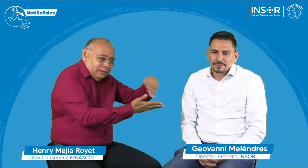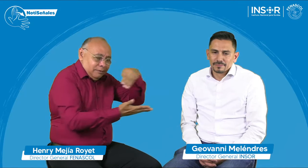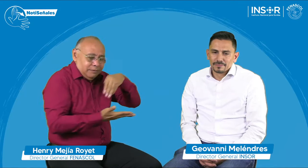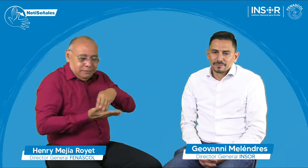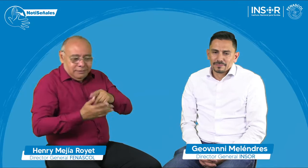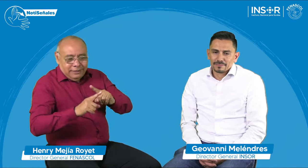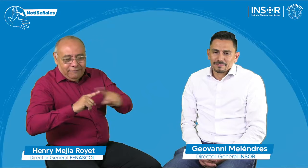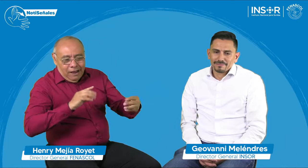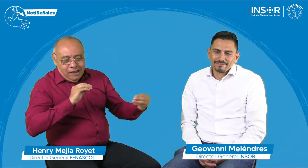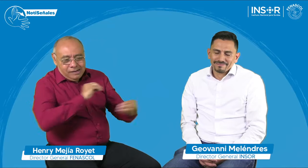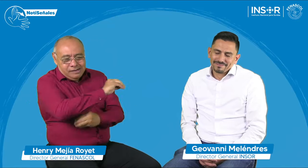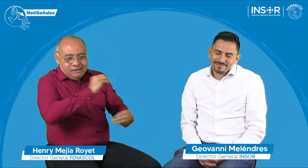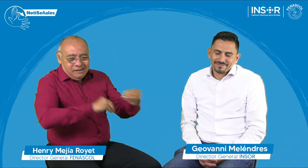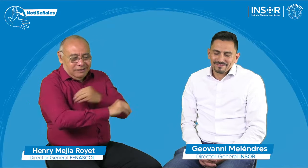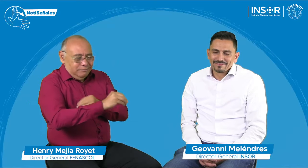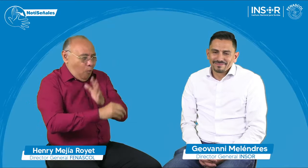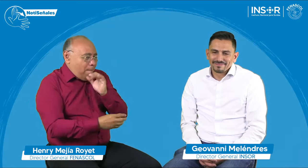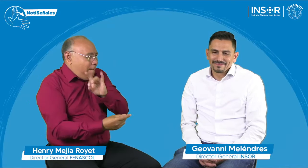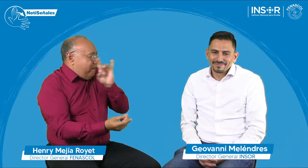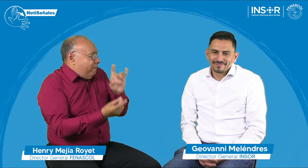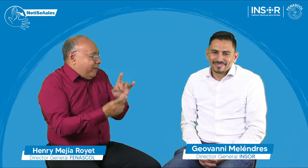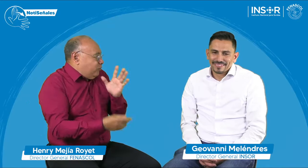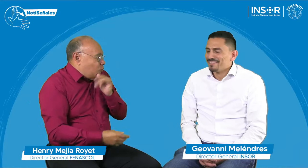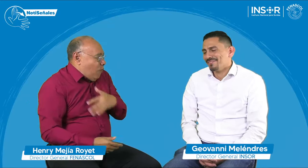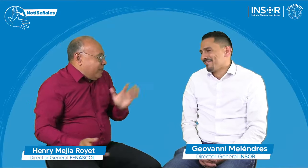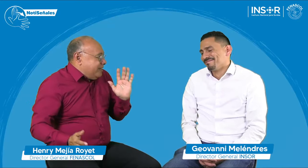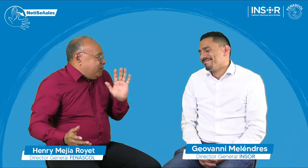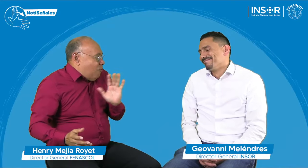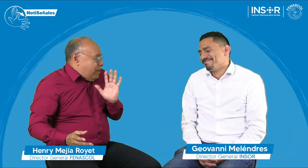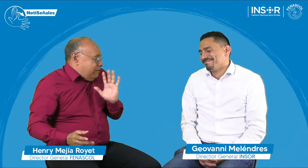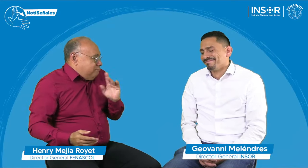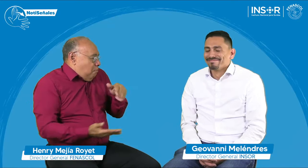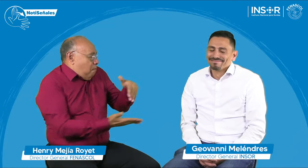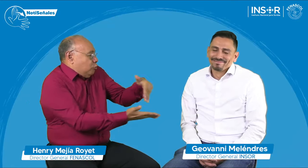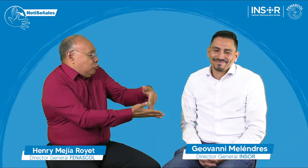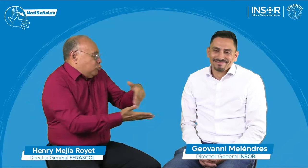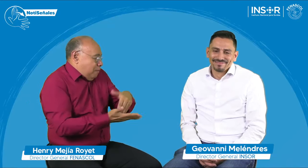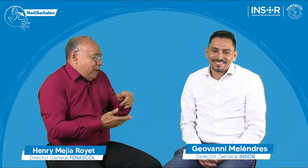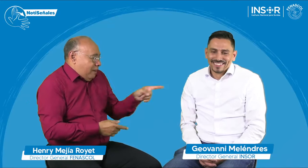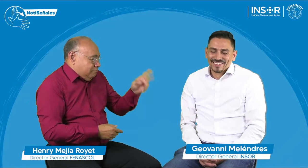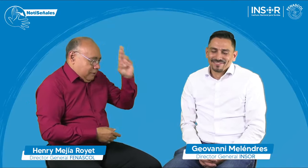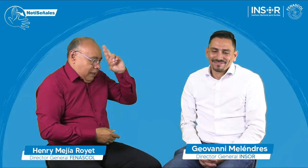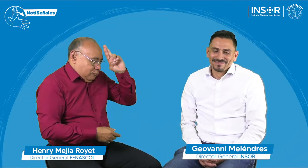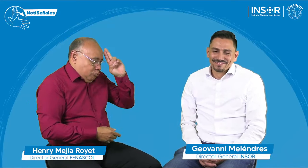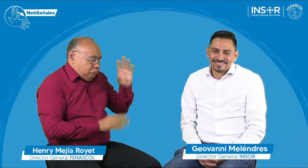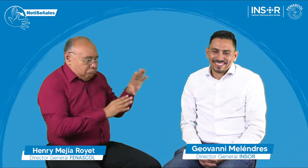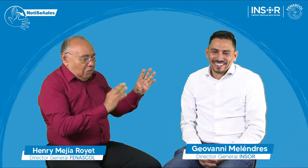mejor comunidad. Claramente como Giovanni lo decía, cada